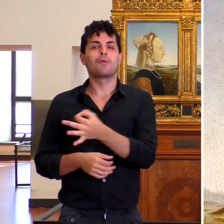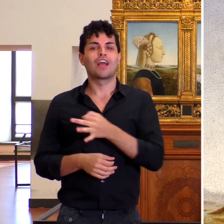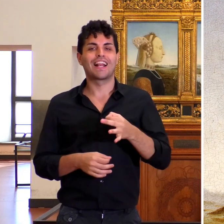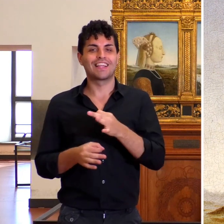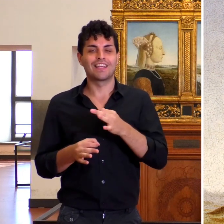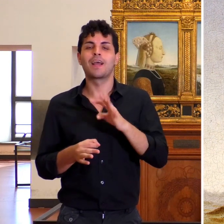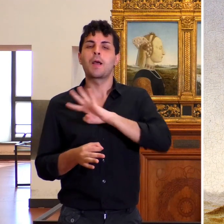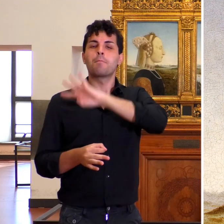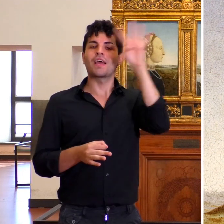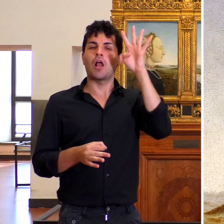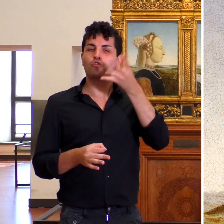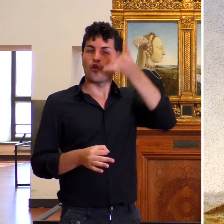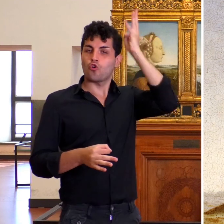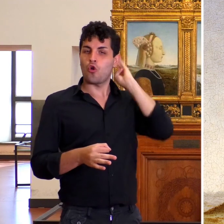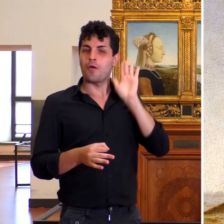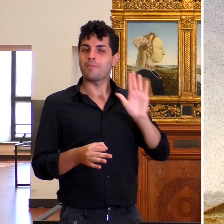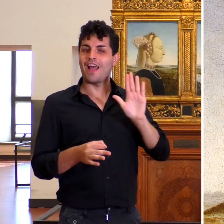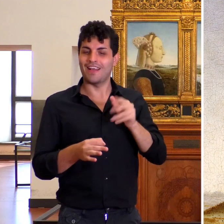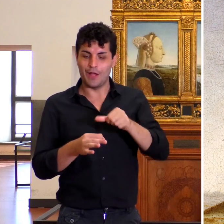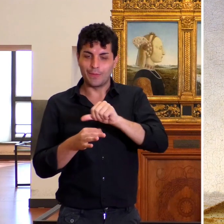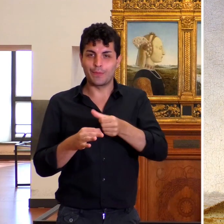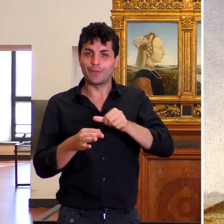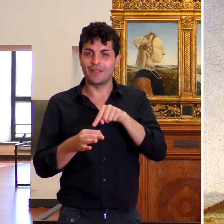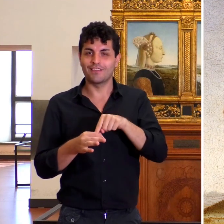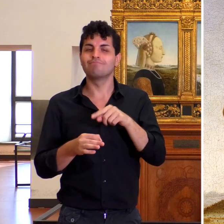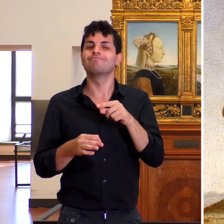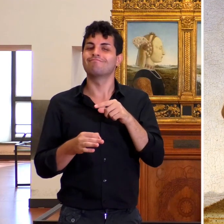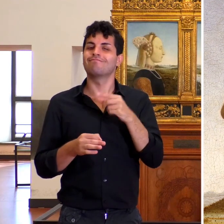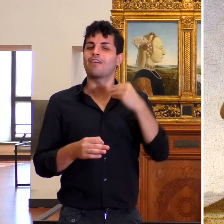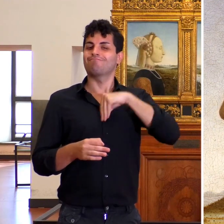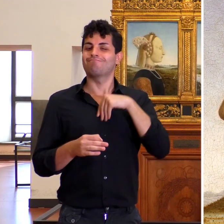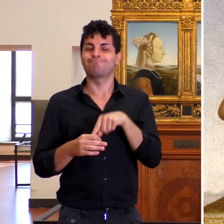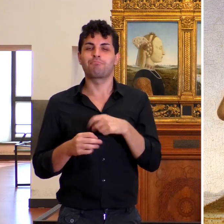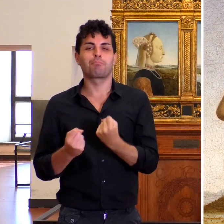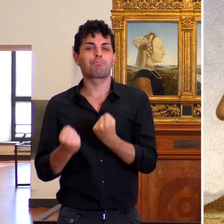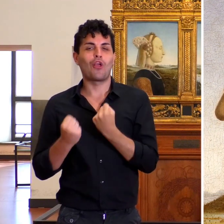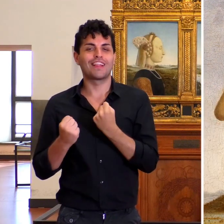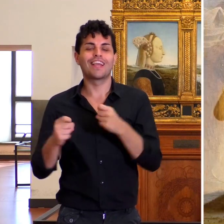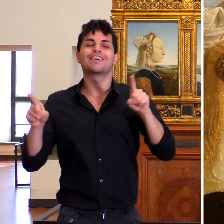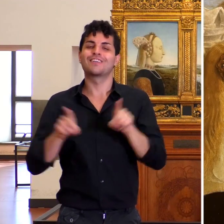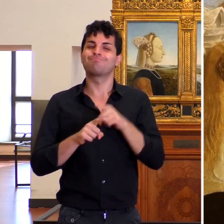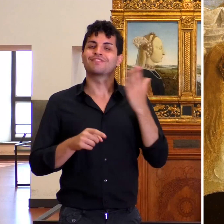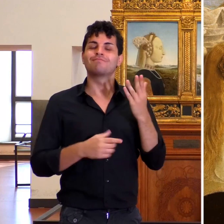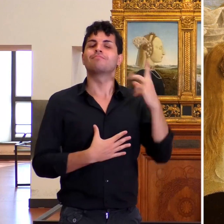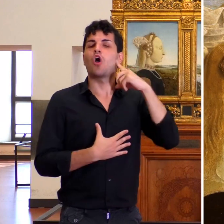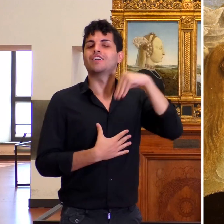che si facevano ritrarre di profilo sulle monete. Così facendo, dunque, essi manifestavano